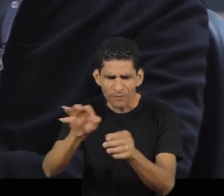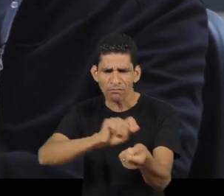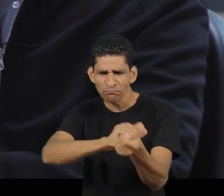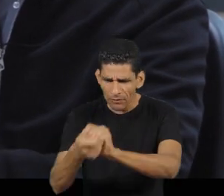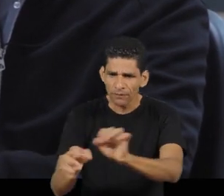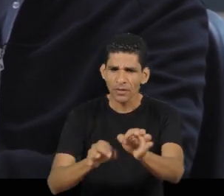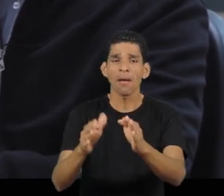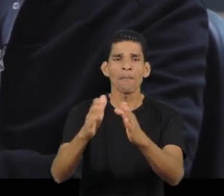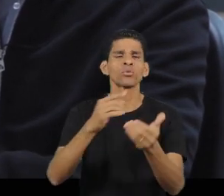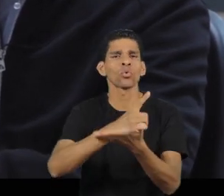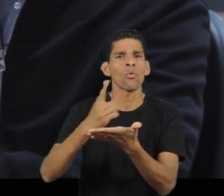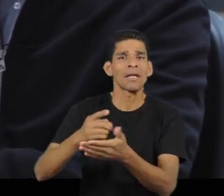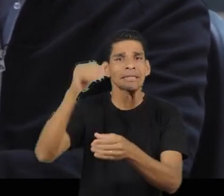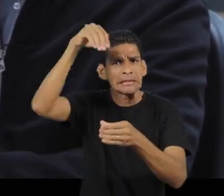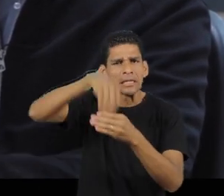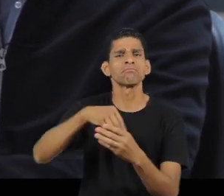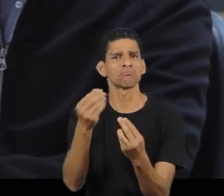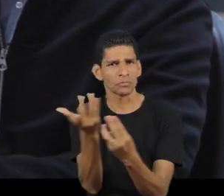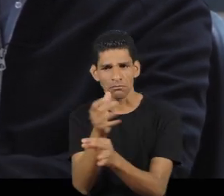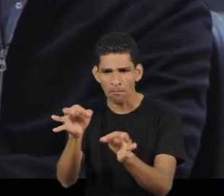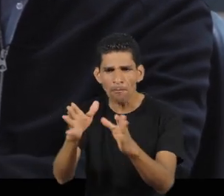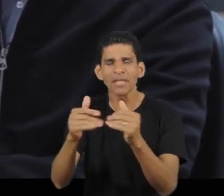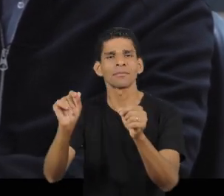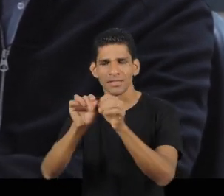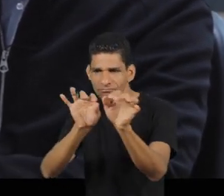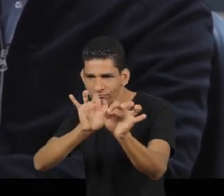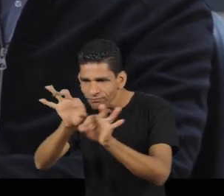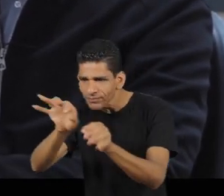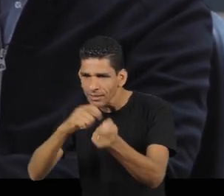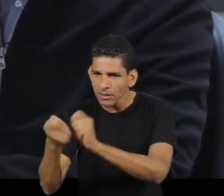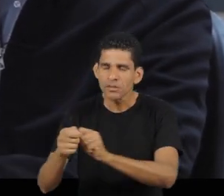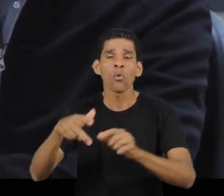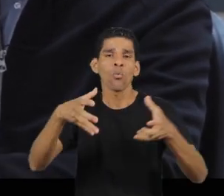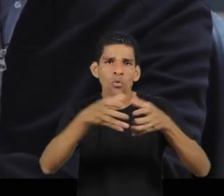fazer uma solicitação via protocolo interno mesmo, direto com o setor de manutenção.